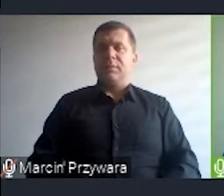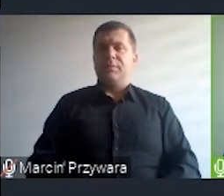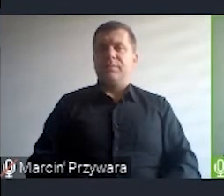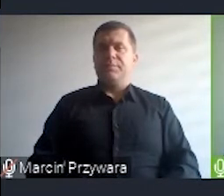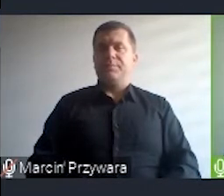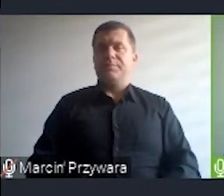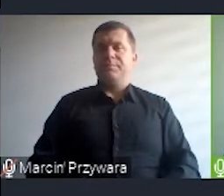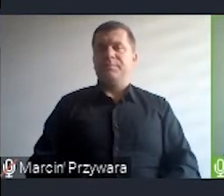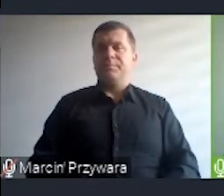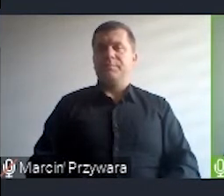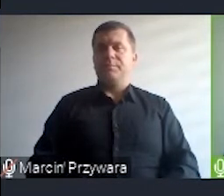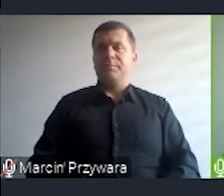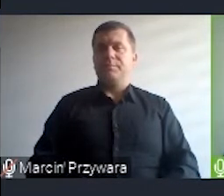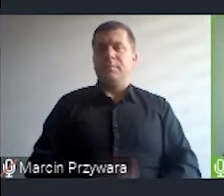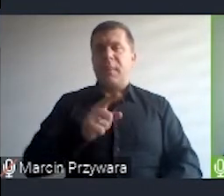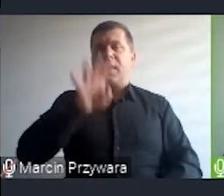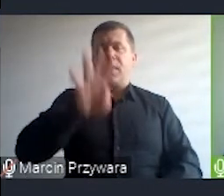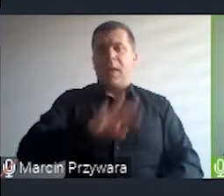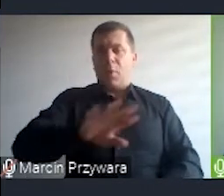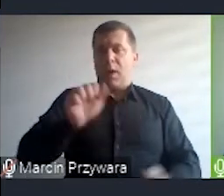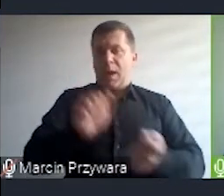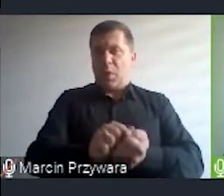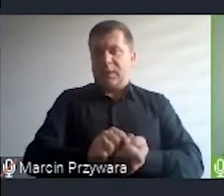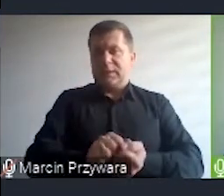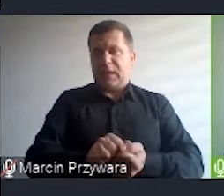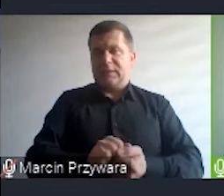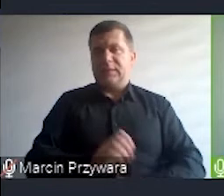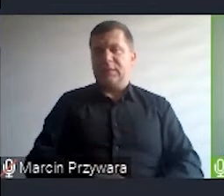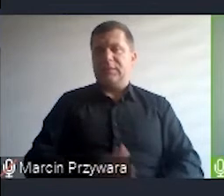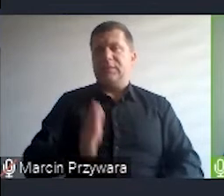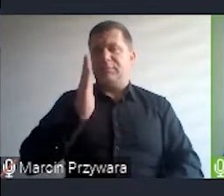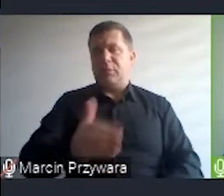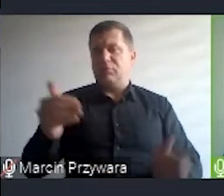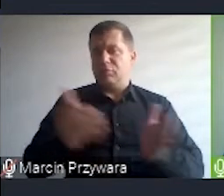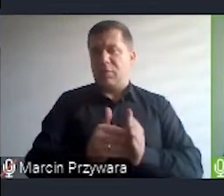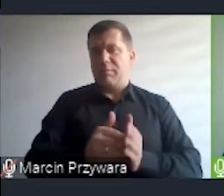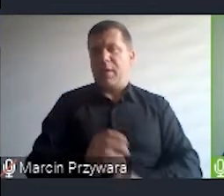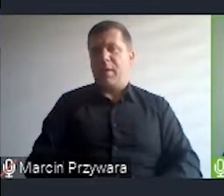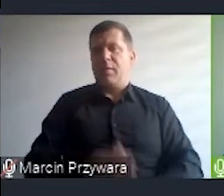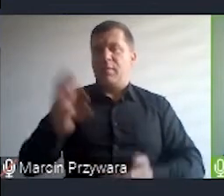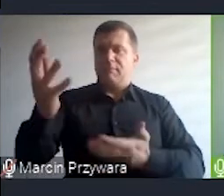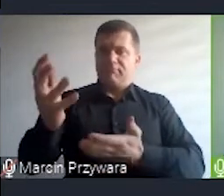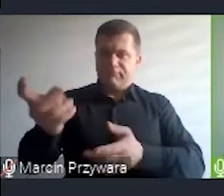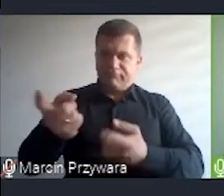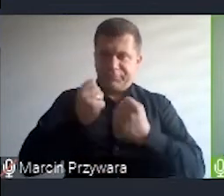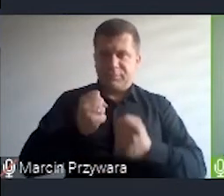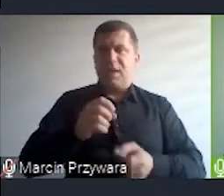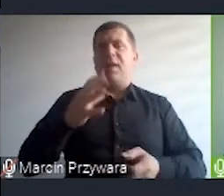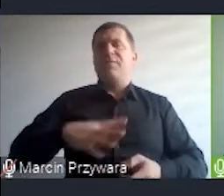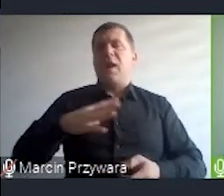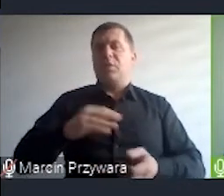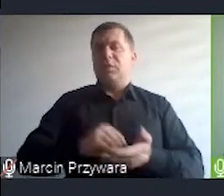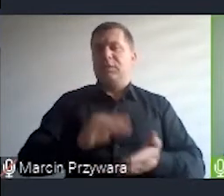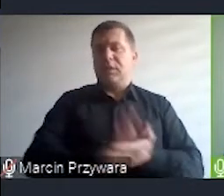Wtedy z tabeli amortyzacji będzie trzeba wziąć wartość odpisów amortyzacyjnych